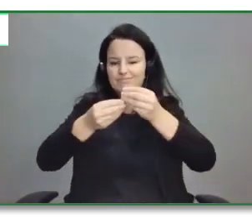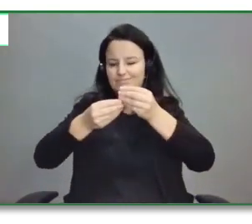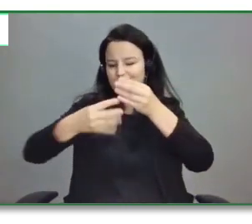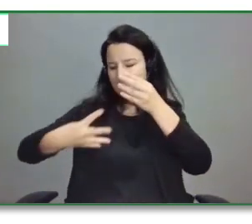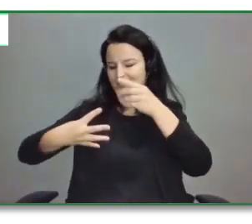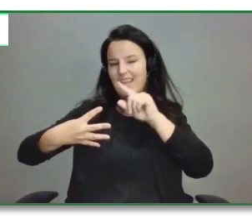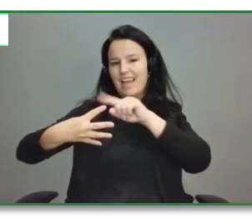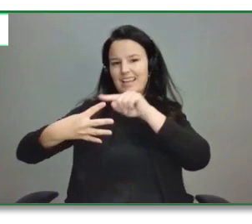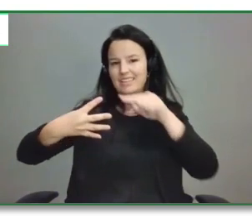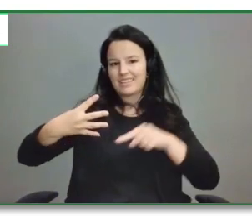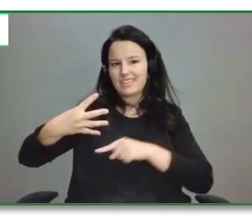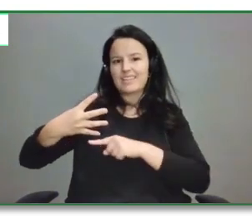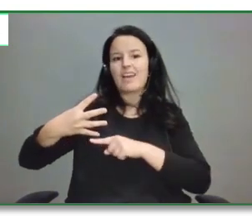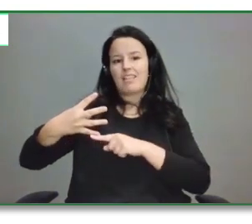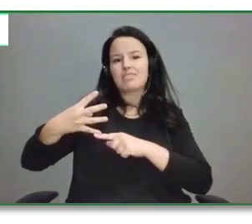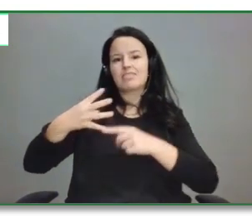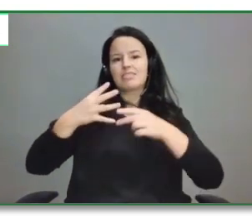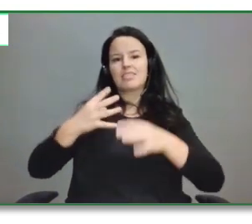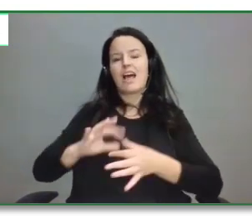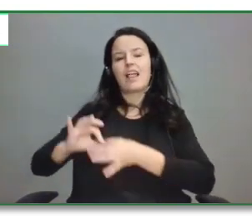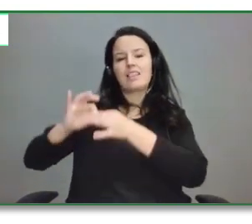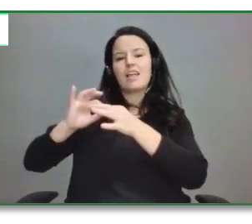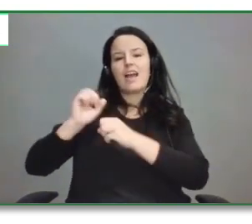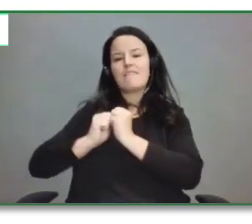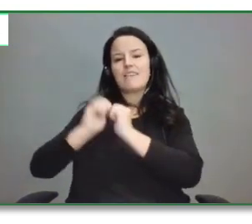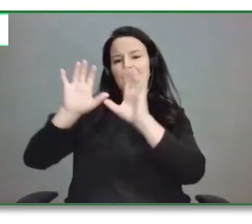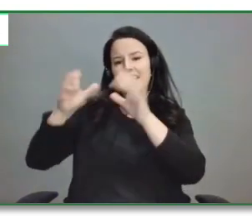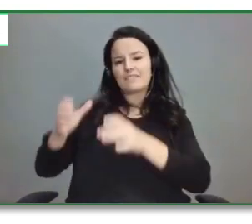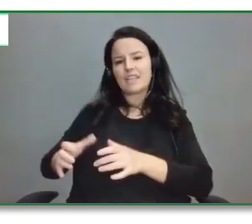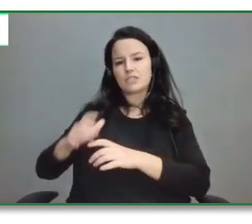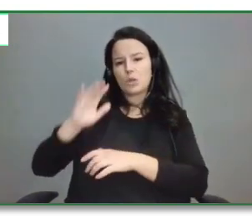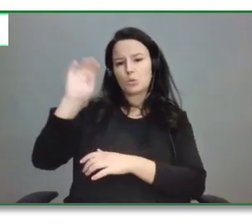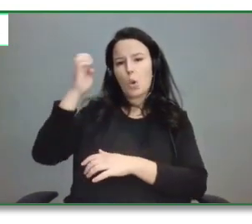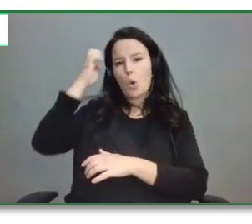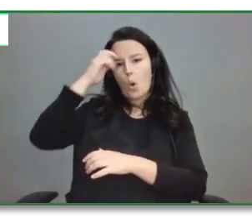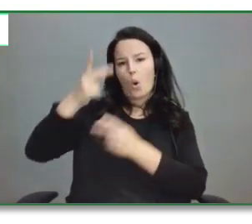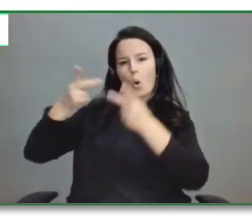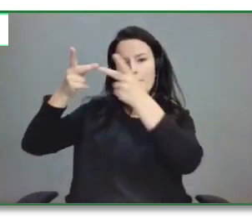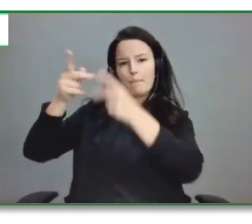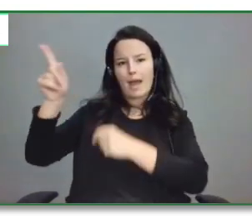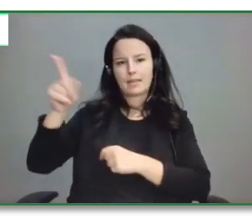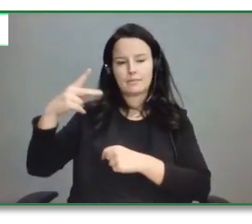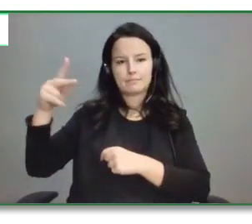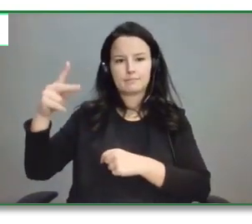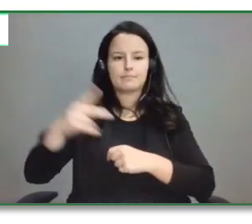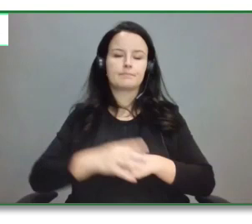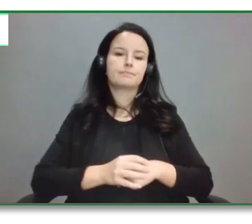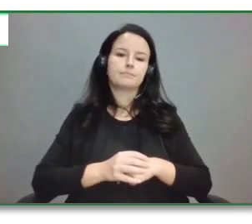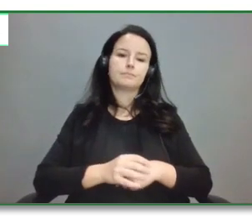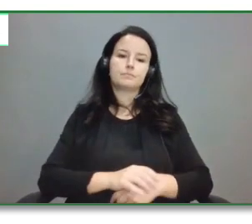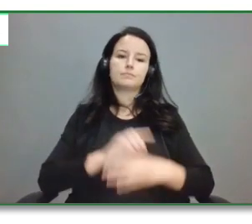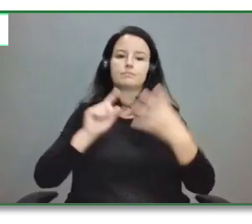selon la classification Europark